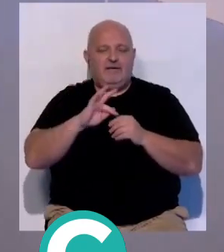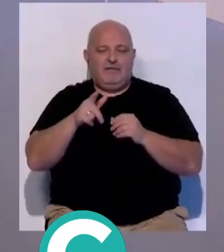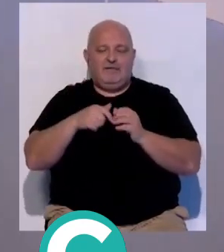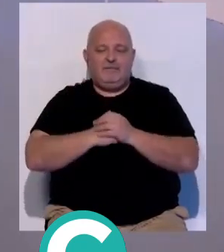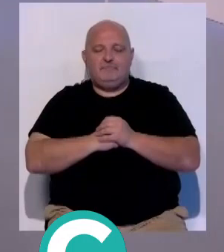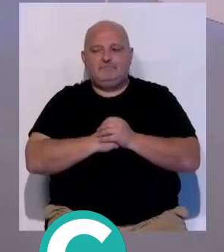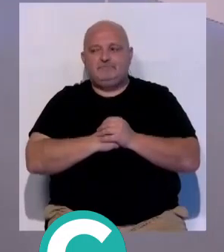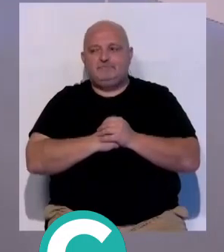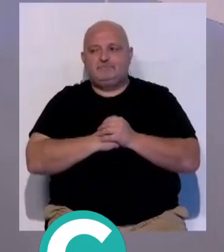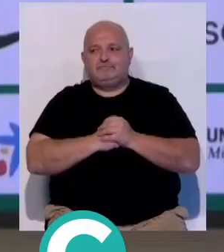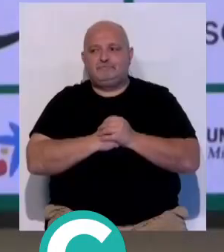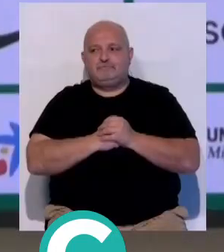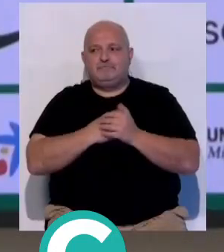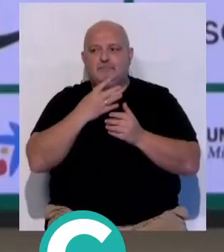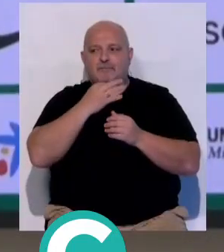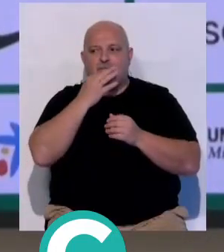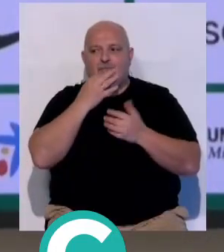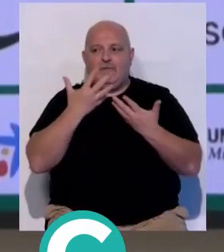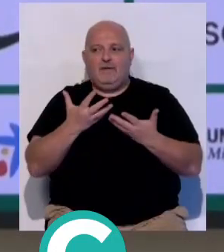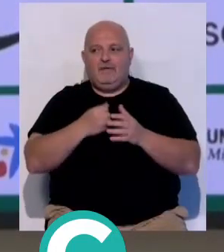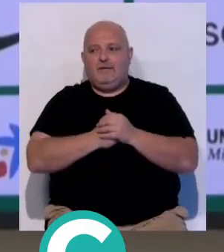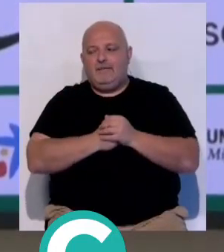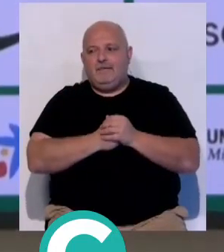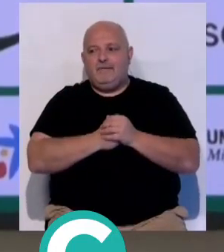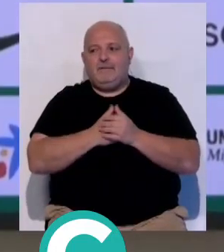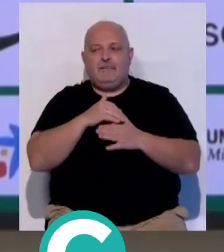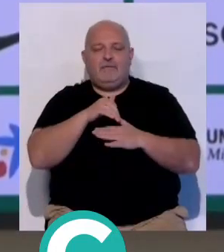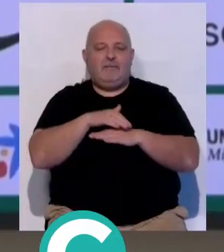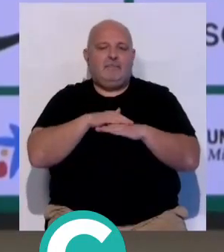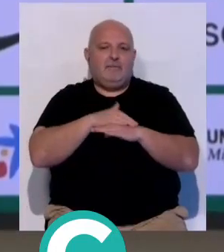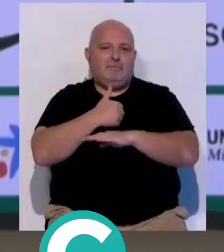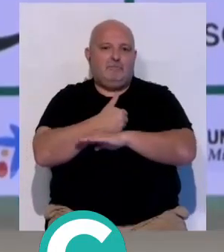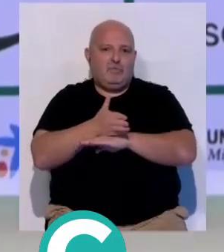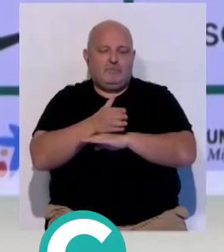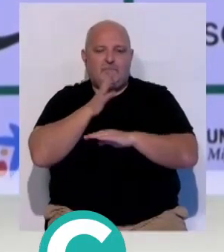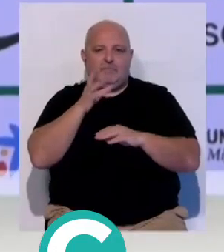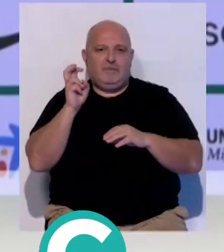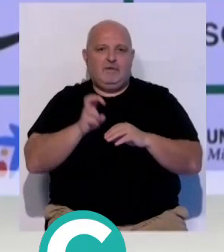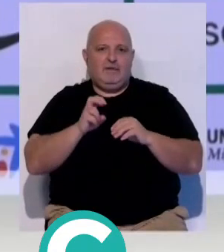Buenas tardes Paco bueno disculparme por la demora que tardamos un poquito en entrenamiento